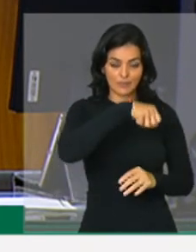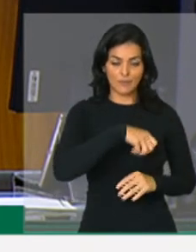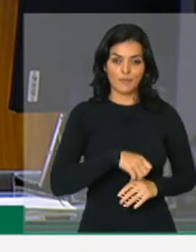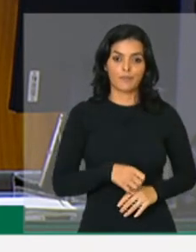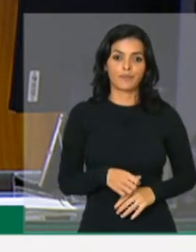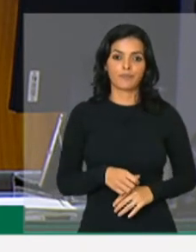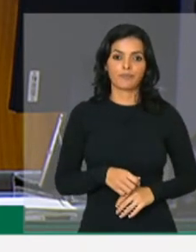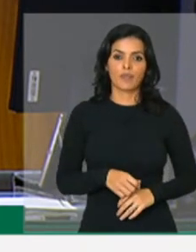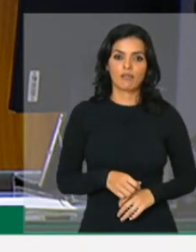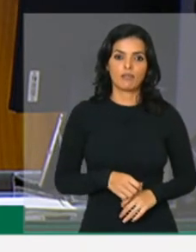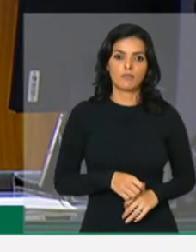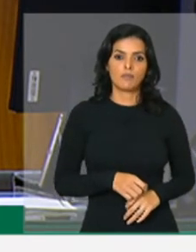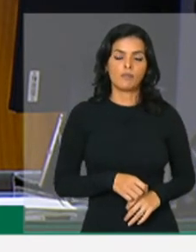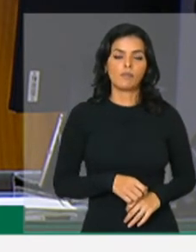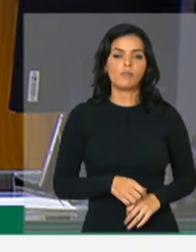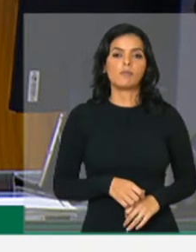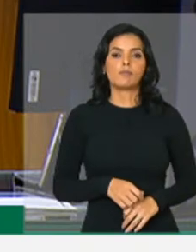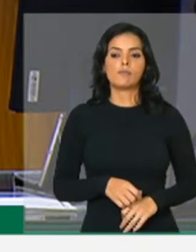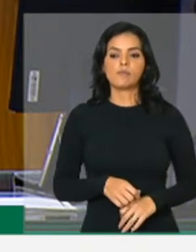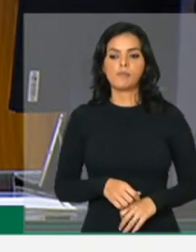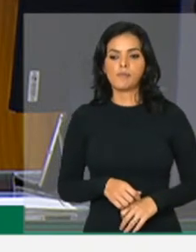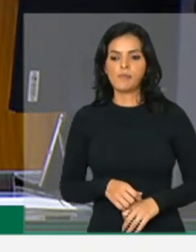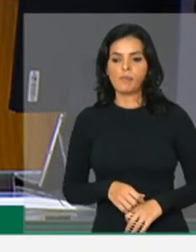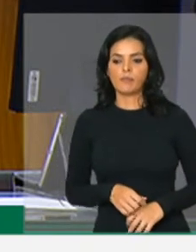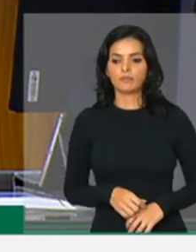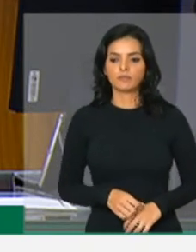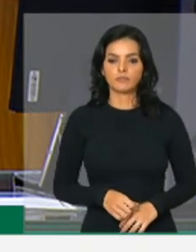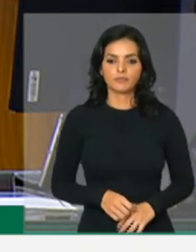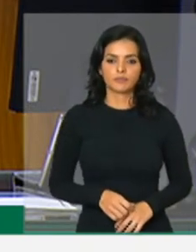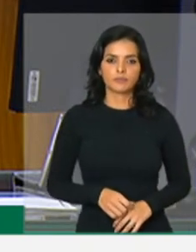PSOL. -- [DEP. TALÍRIA PETRONE]: PSOL ORIENTA NÃO.